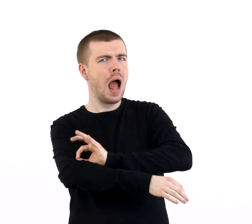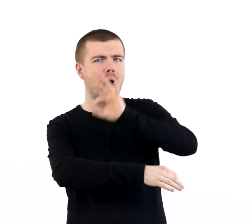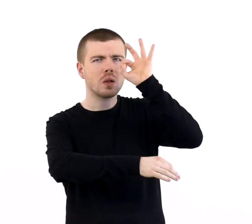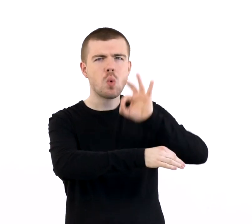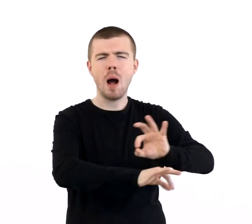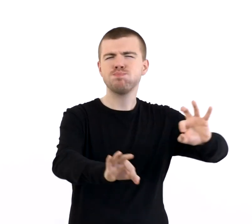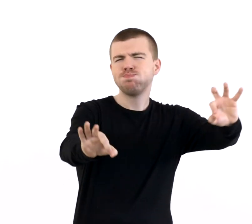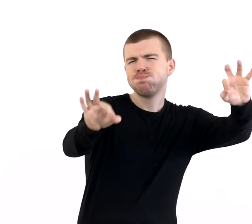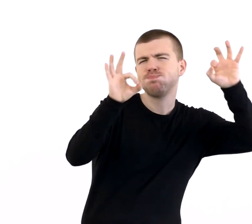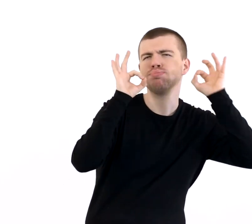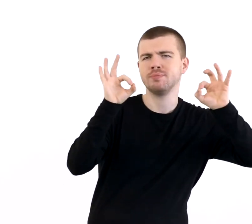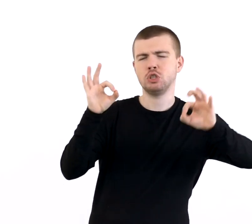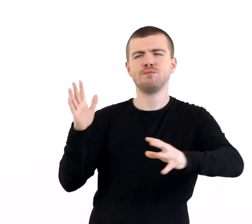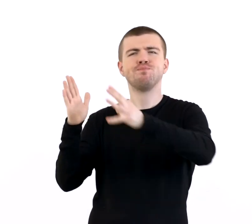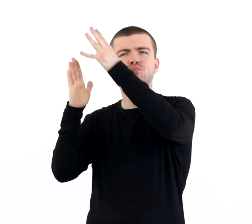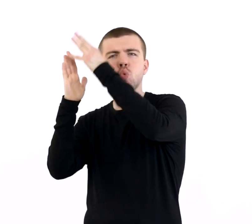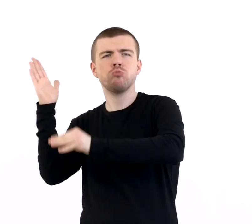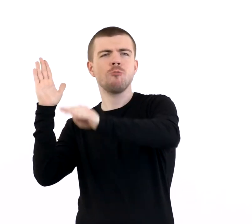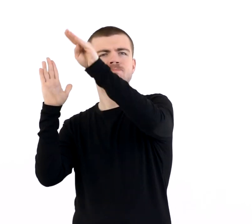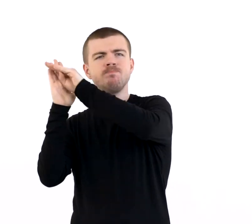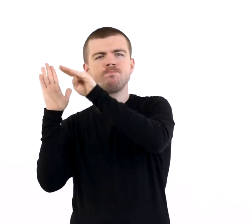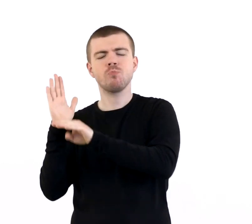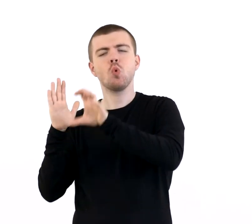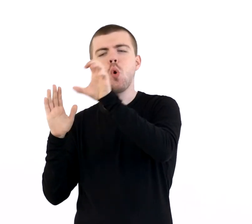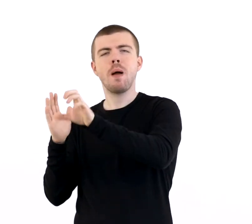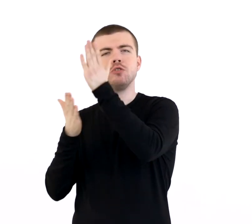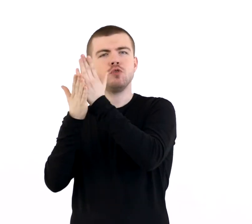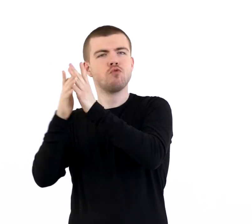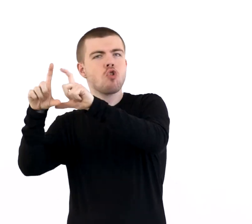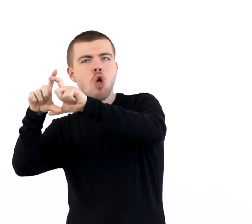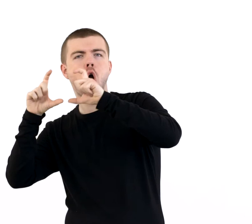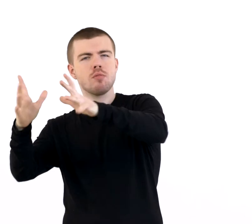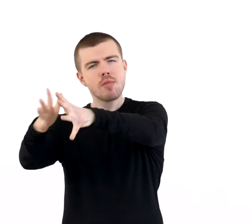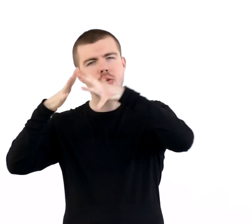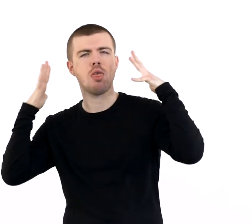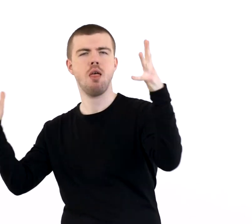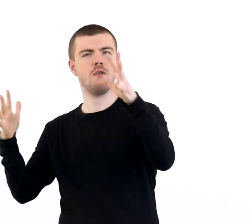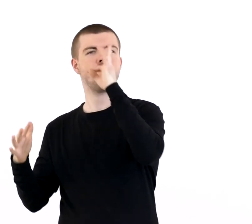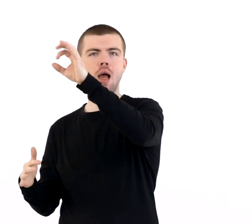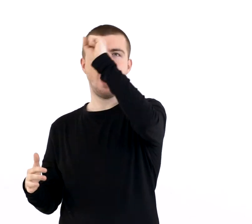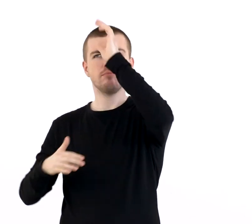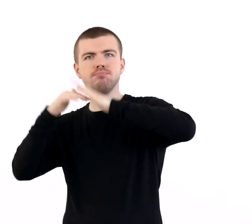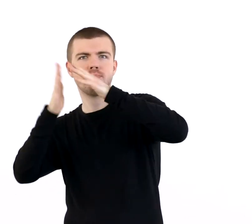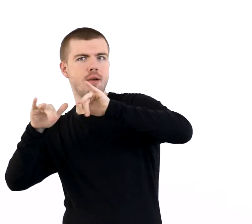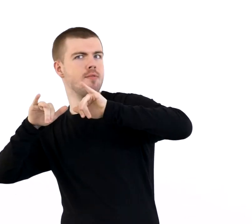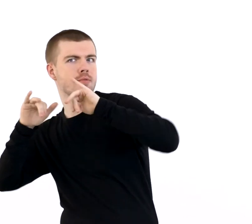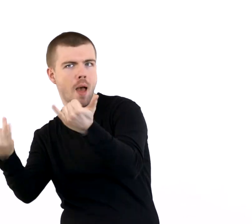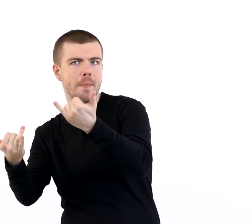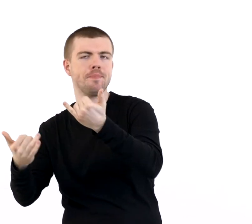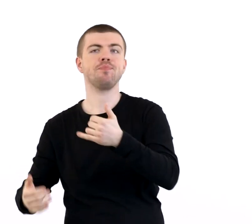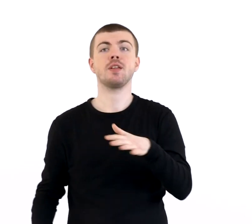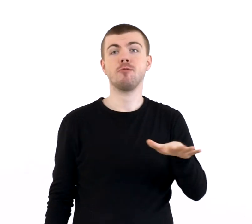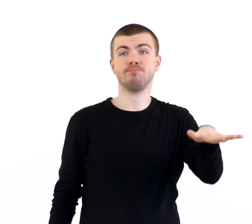W architekturze wykształcił się monumentalny kanon świątyń egipskich.